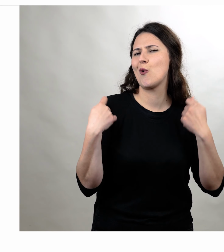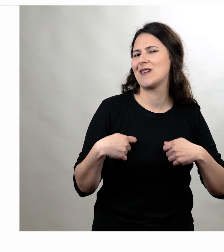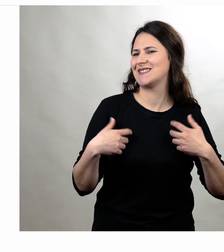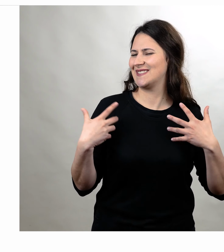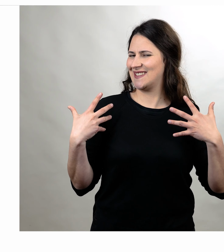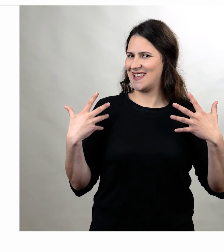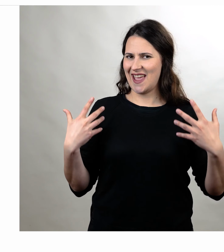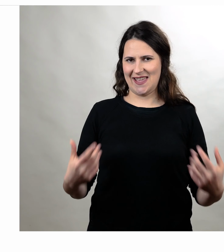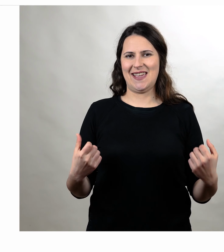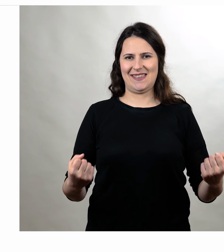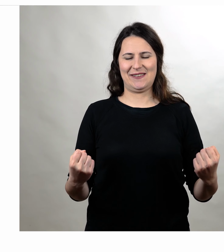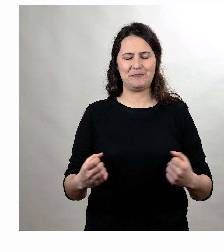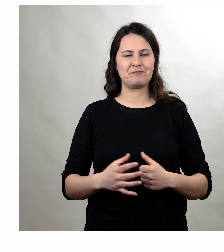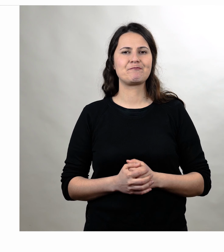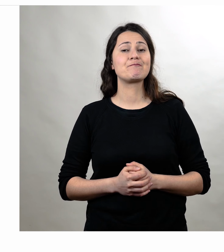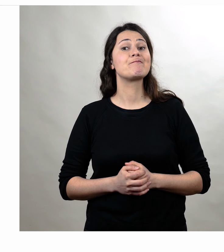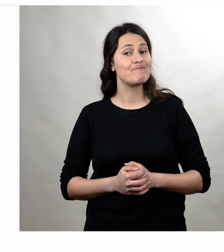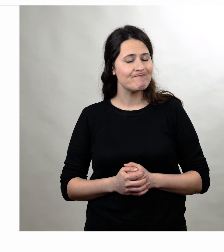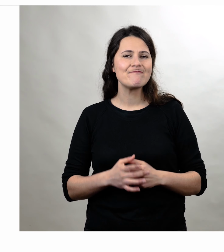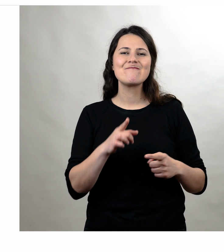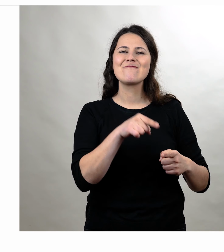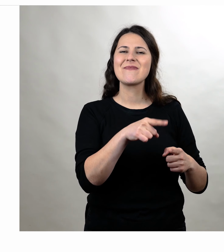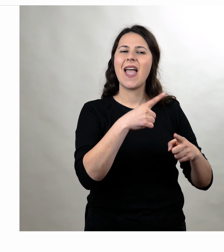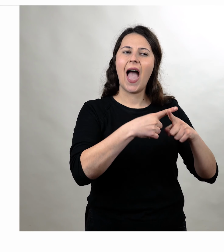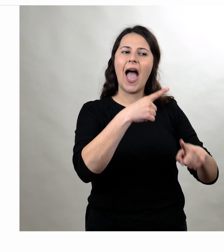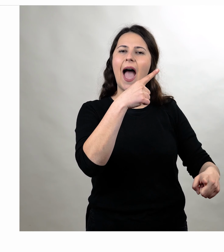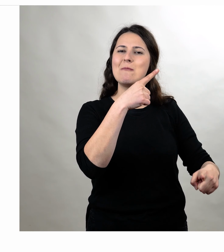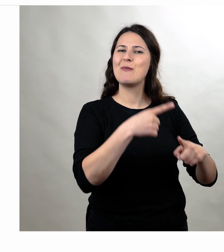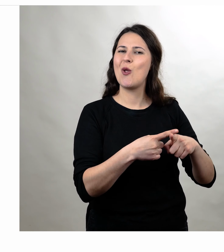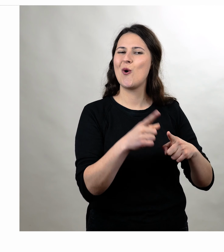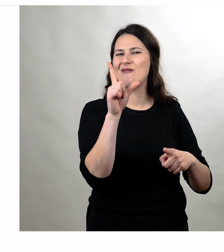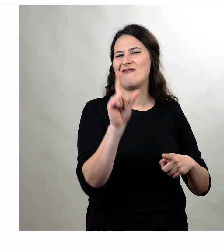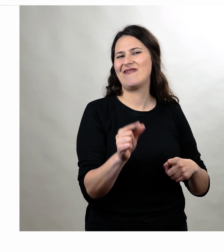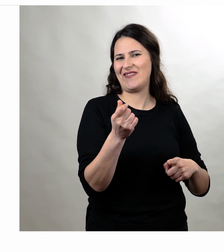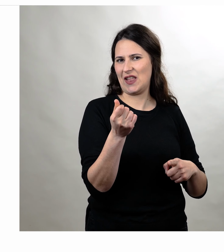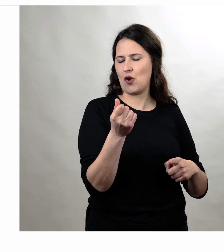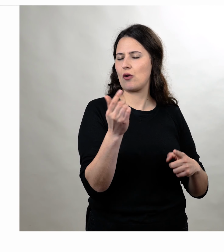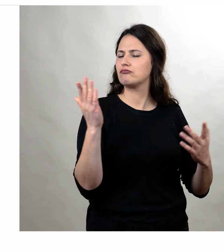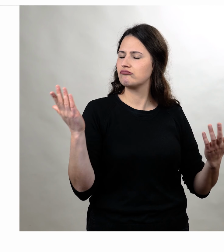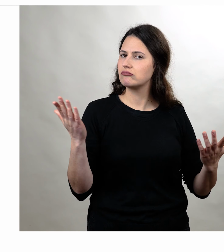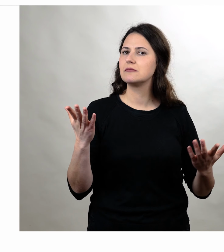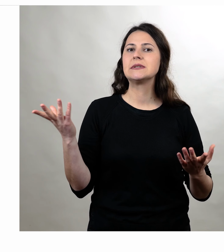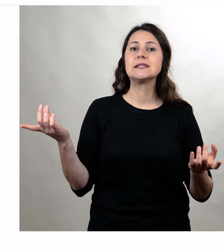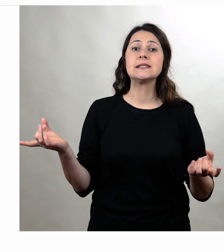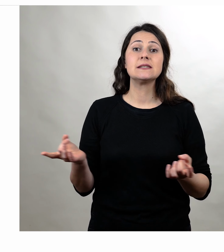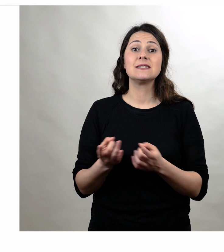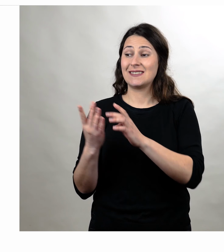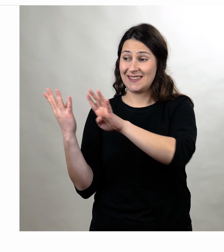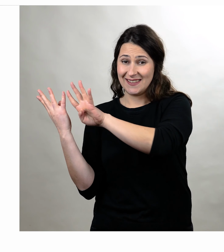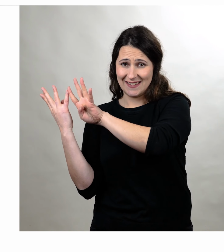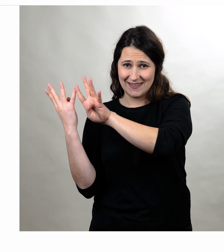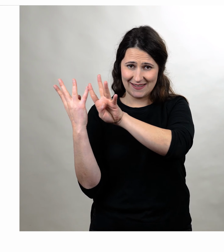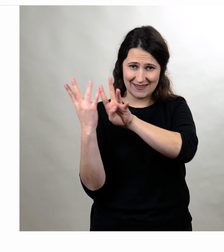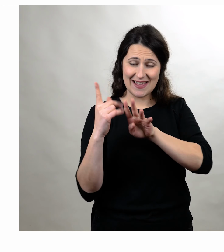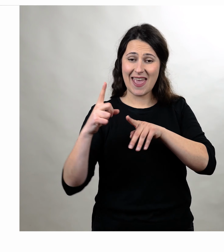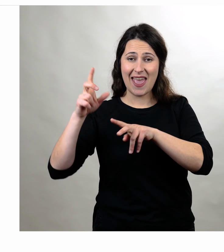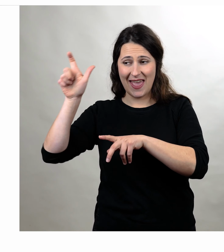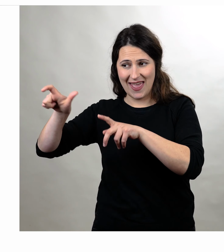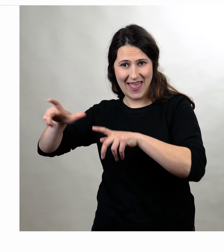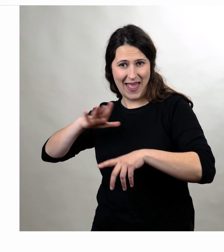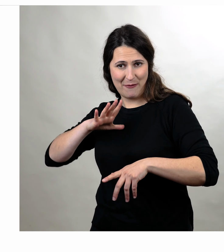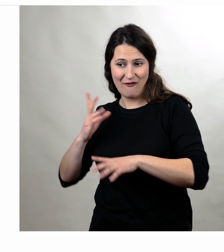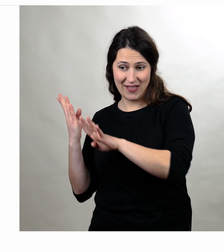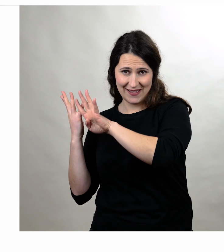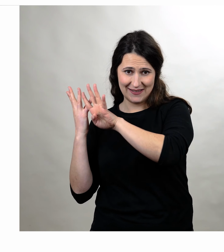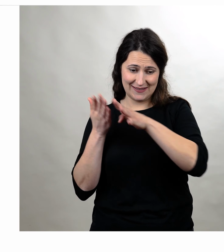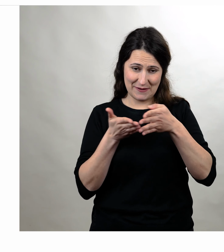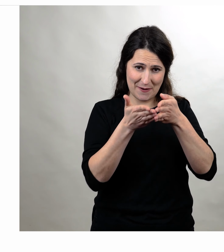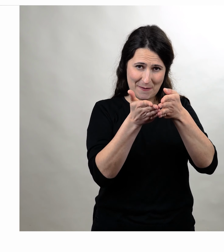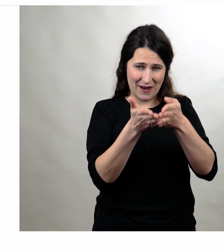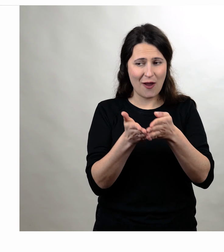Μια απλή οικονομική κρουαζιέρα μπορεί να προσφέρει στους επιβάτες ένα ποτό καλωσορίσματος.